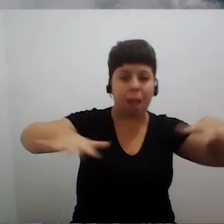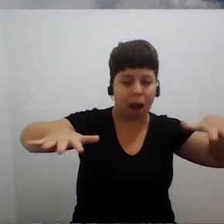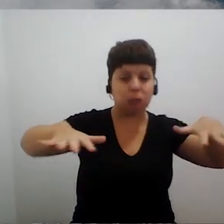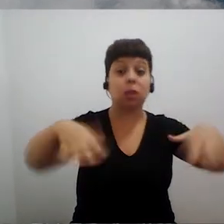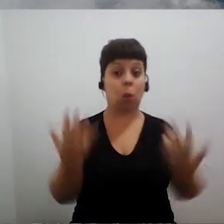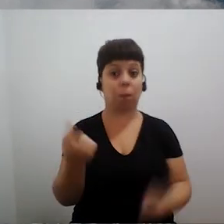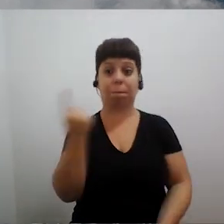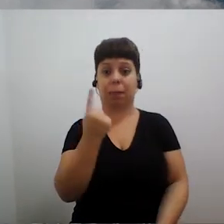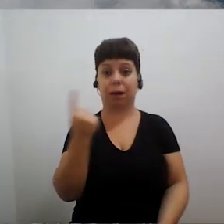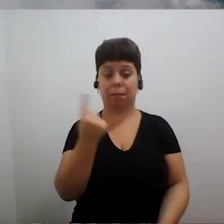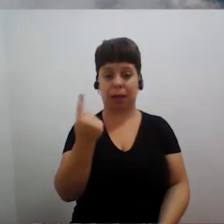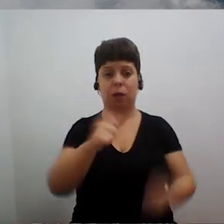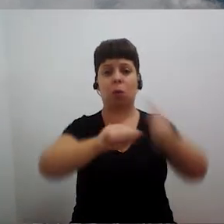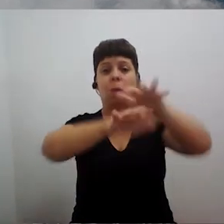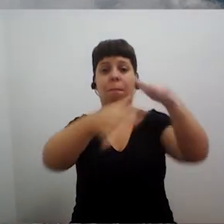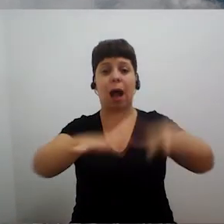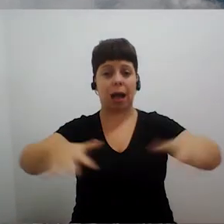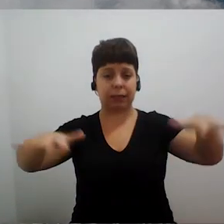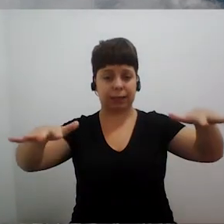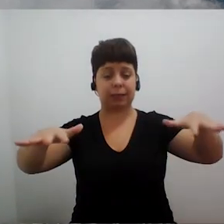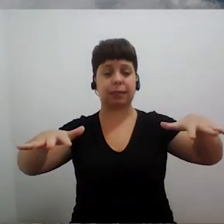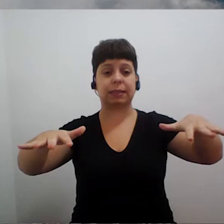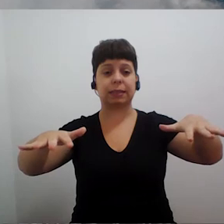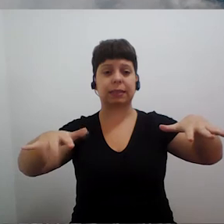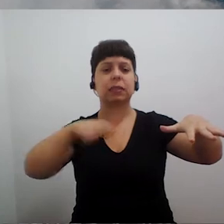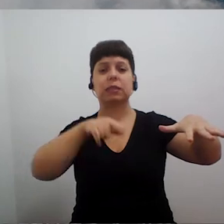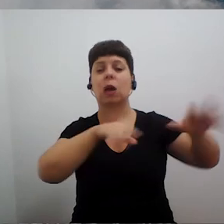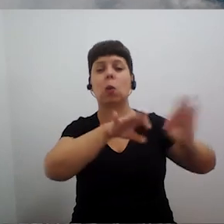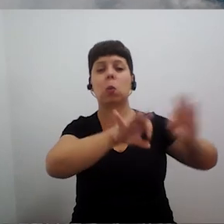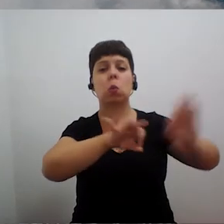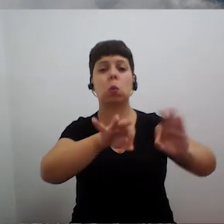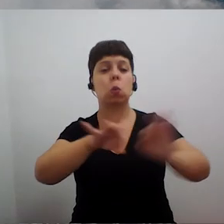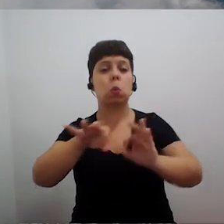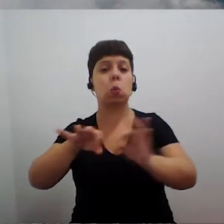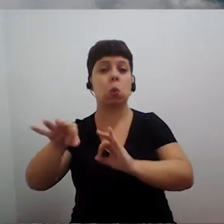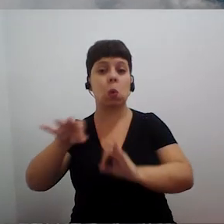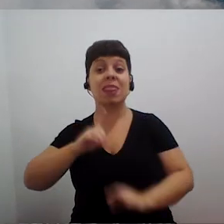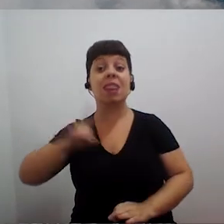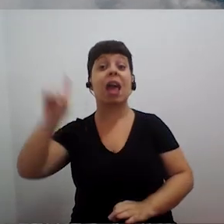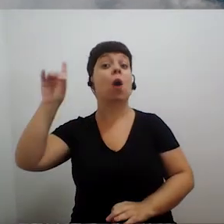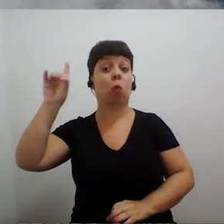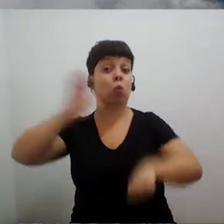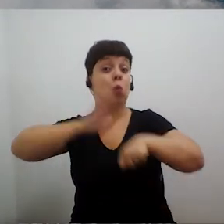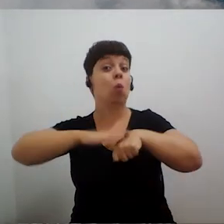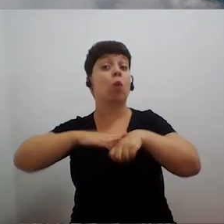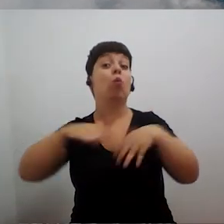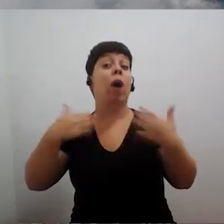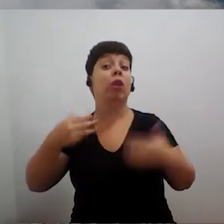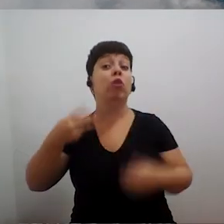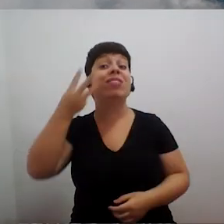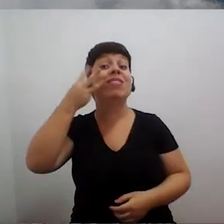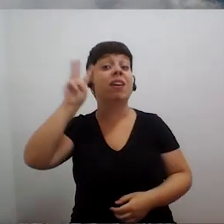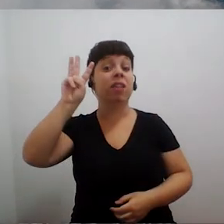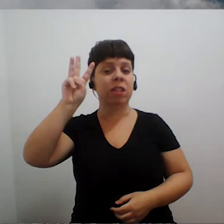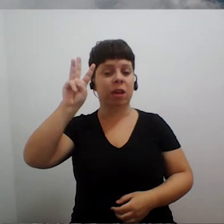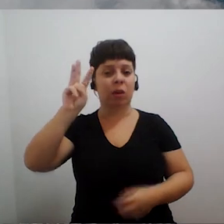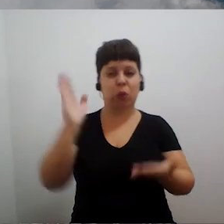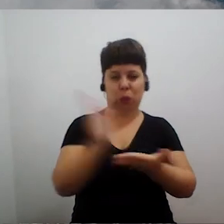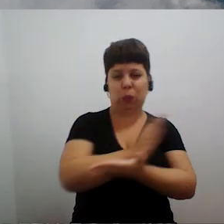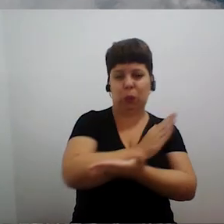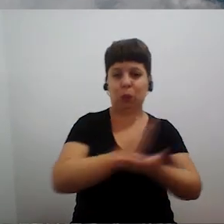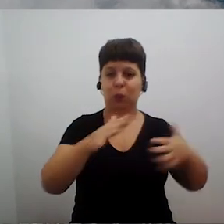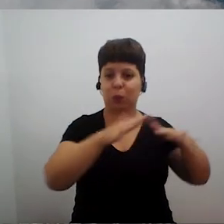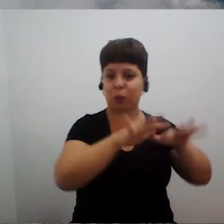dos mares foram arrumados ordenados por Deus no terceiro dia junto com a terra e habitados